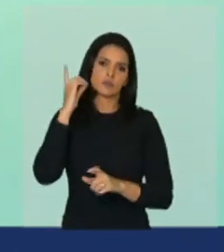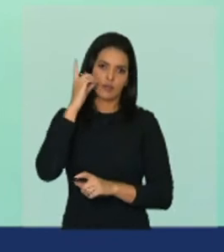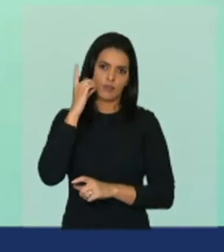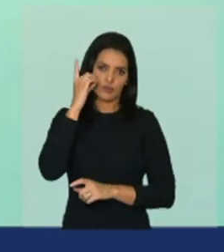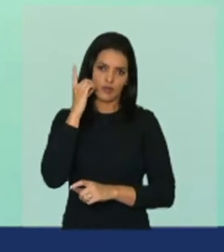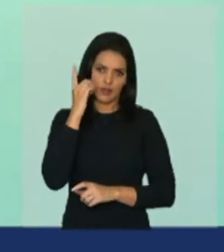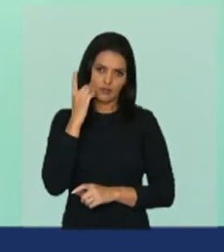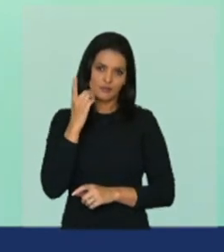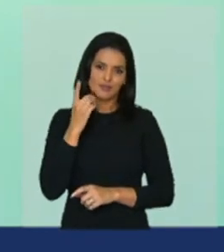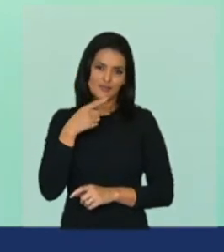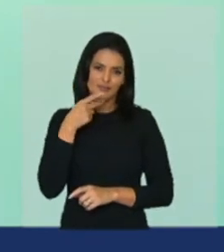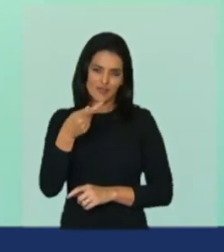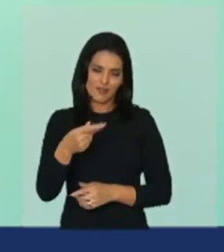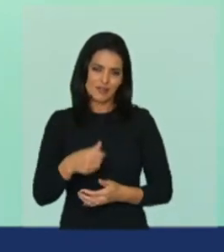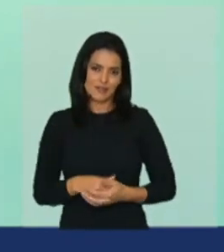PARLAMENTARES DO PARTIDO AO PLENÁRIO, CITANDO INCLUSIVE